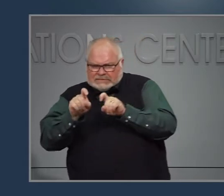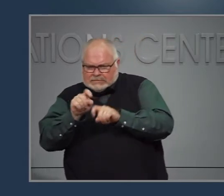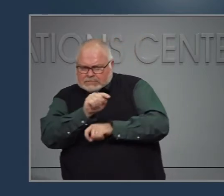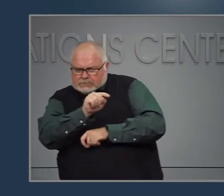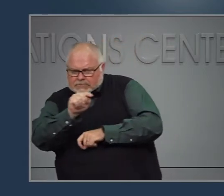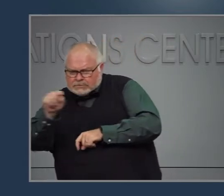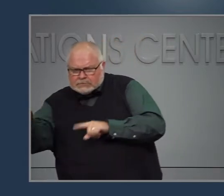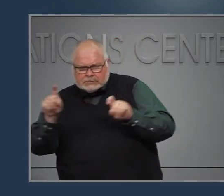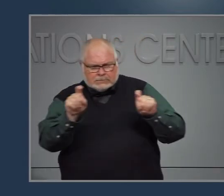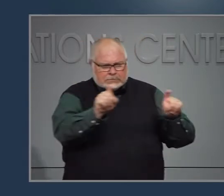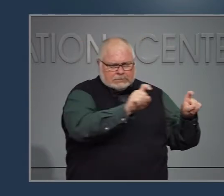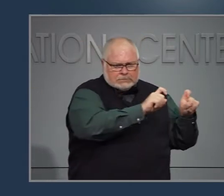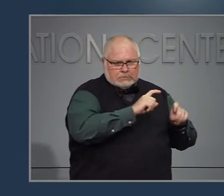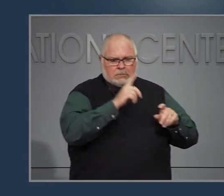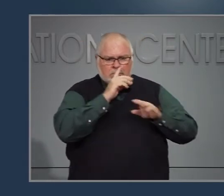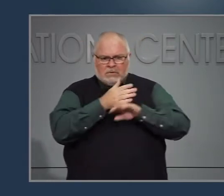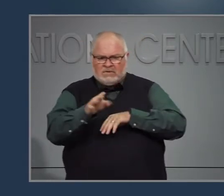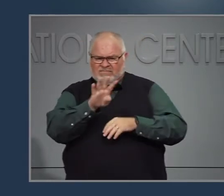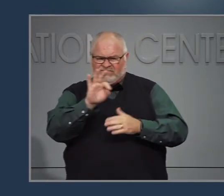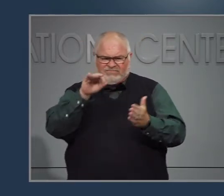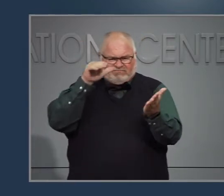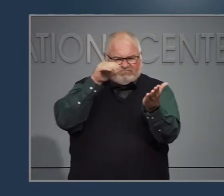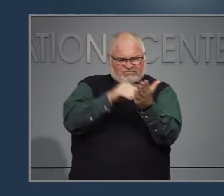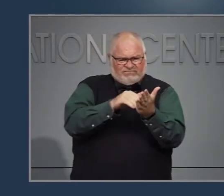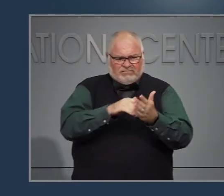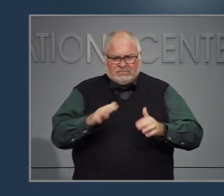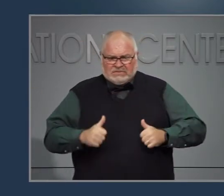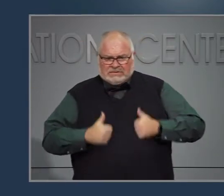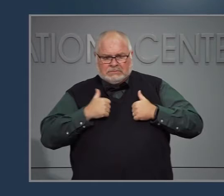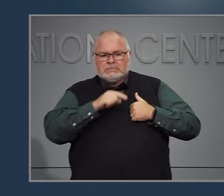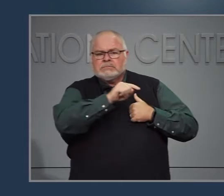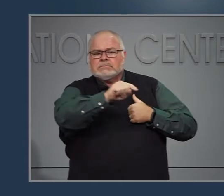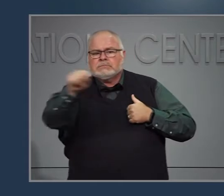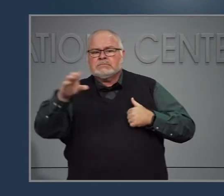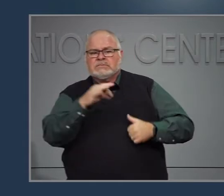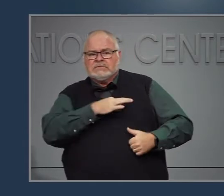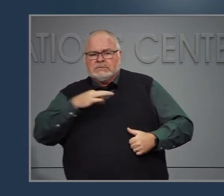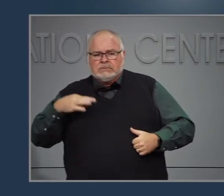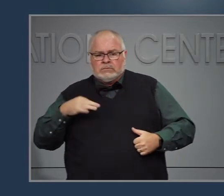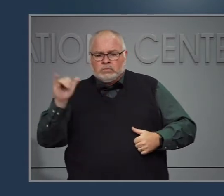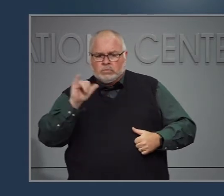pase y para más de cuarenta y nueve y mil residentes y personal de asilos, en Carolina